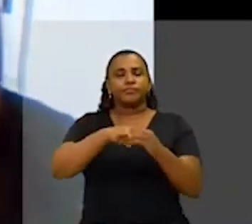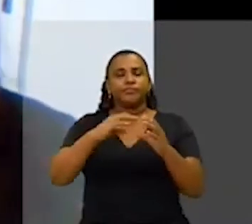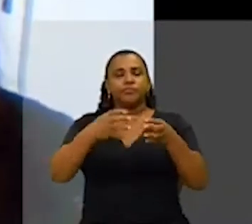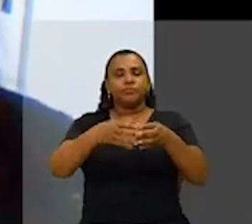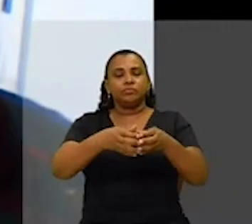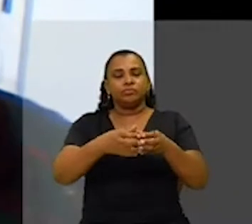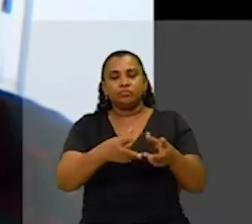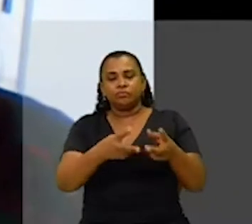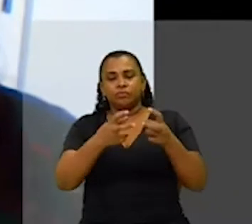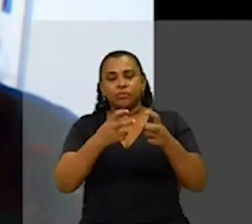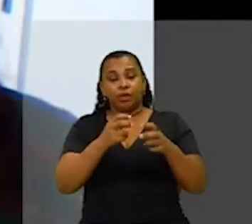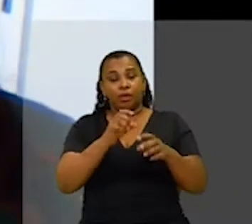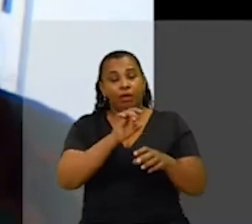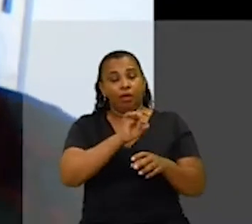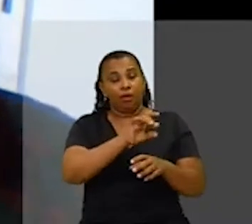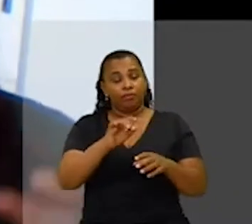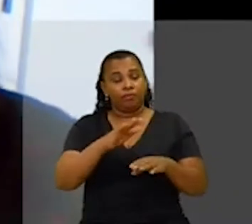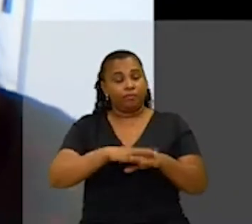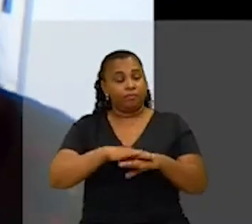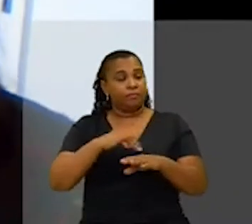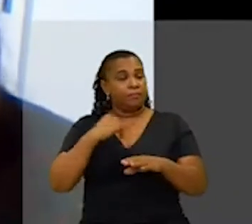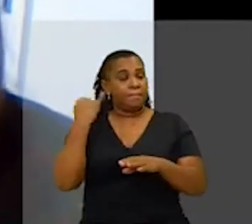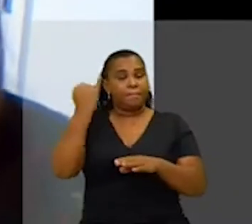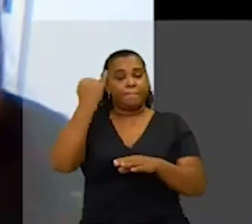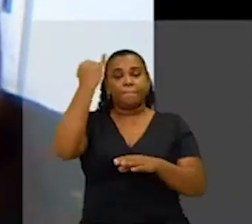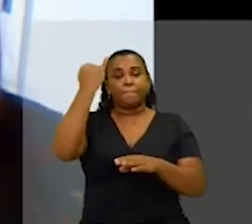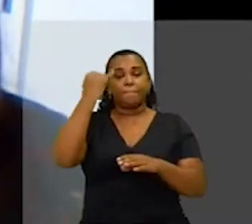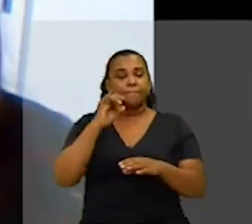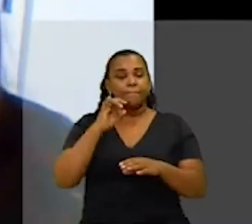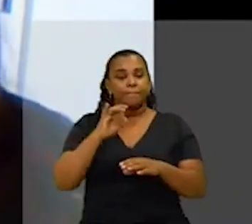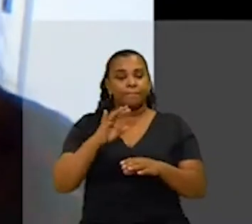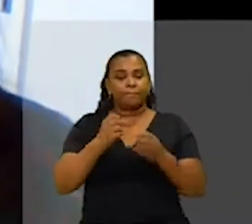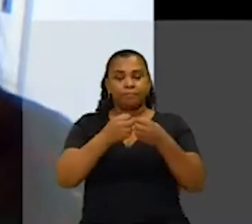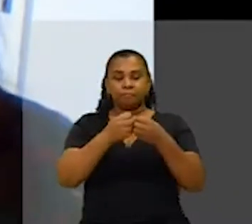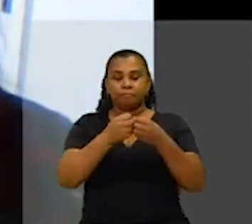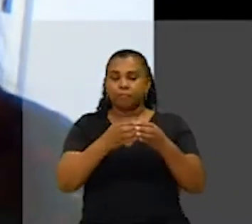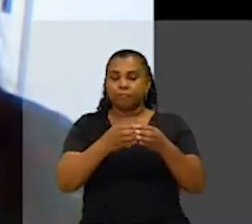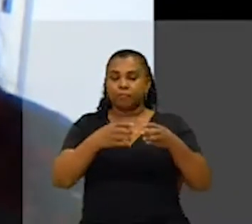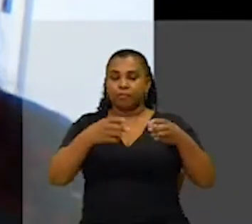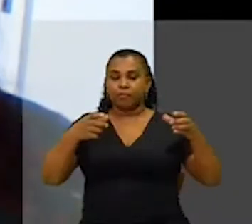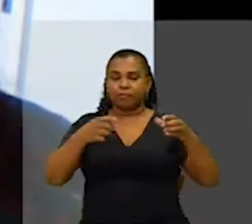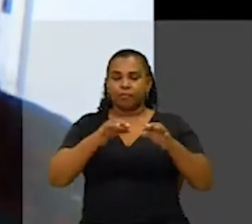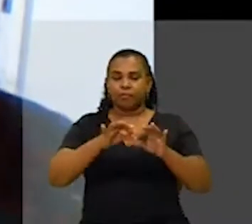cada vez mais relevante Então é só para fazer um pouco e se esse tópico também acho que vale